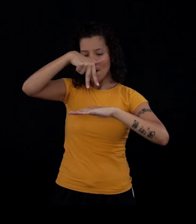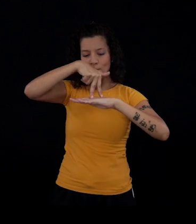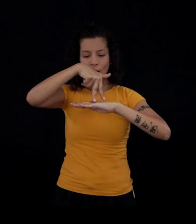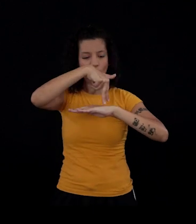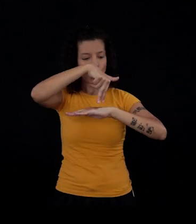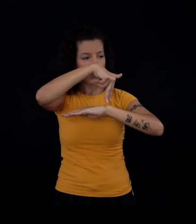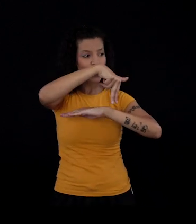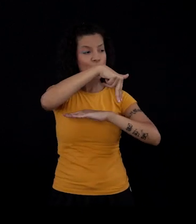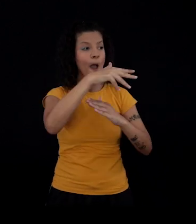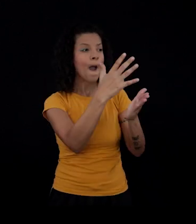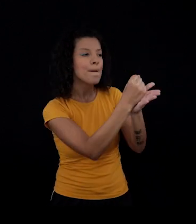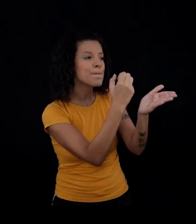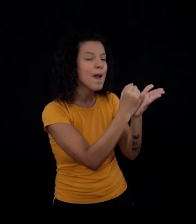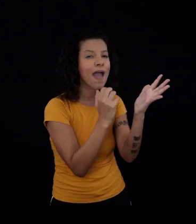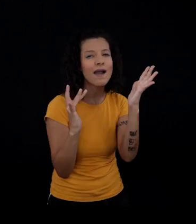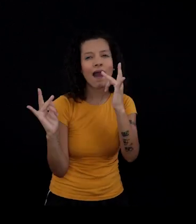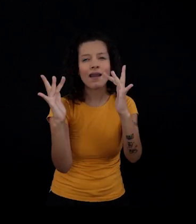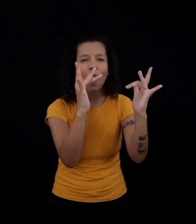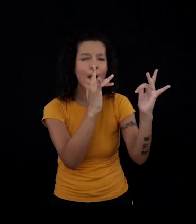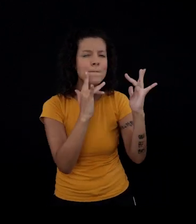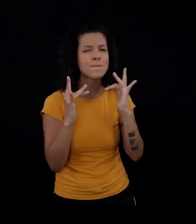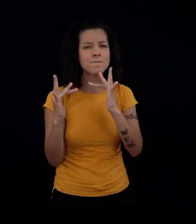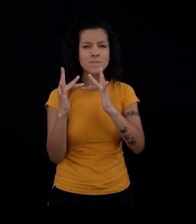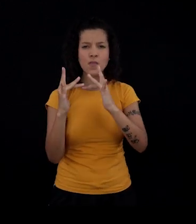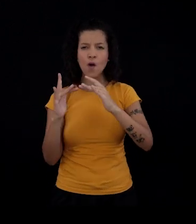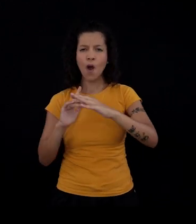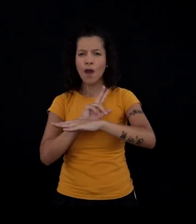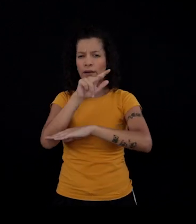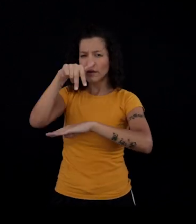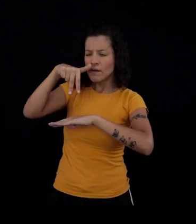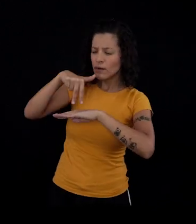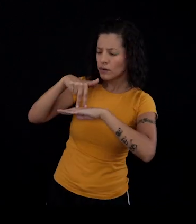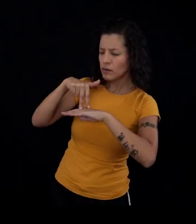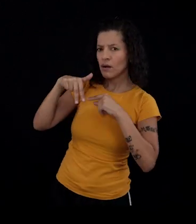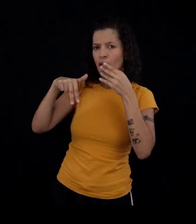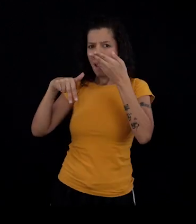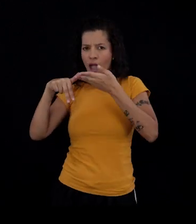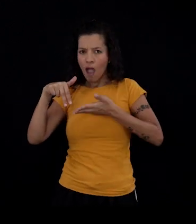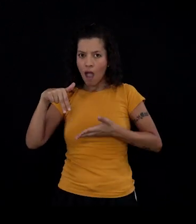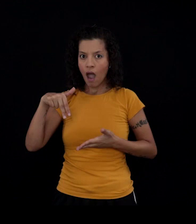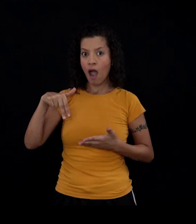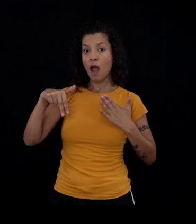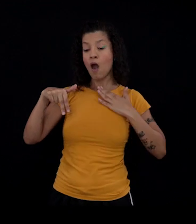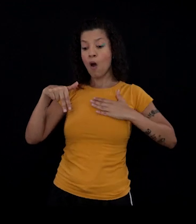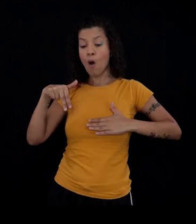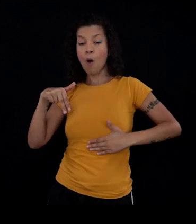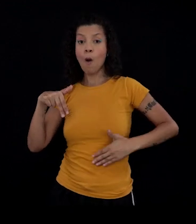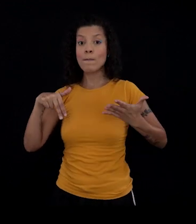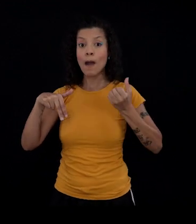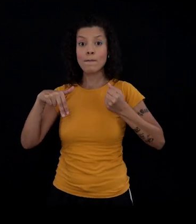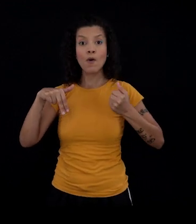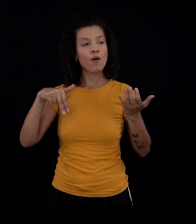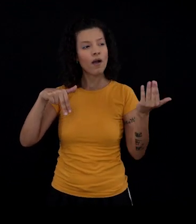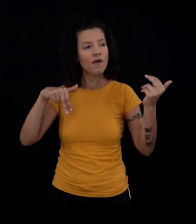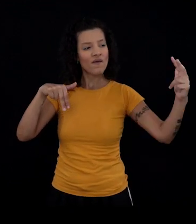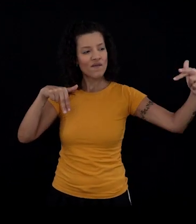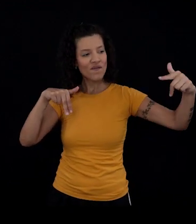Saltava para namorar Todo vestido de branco Para dançar com a cabocla Sinhá